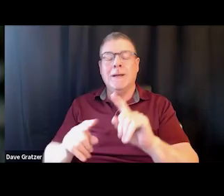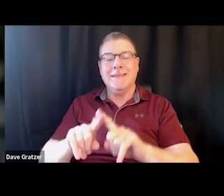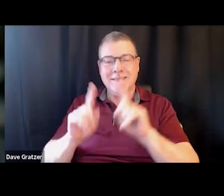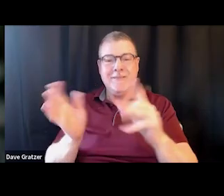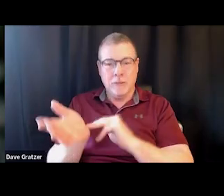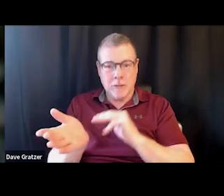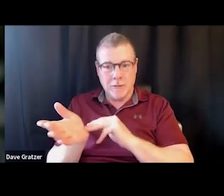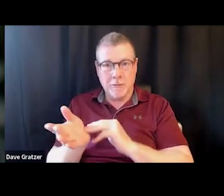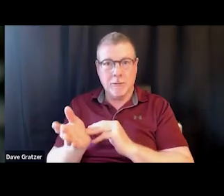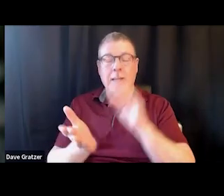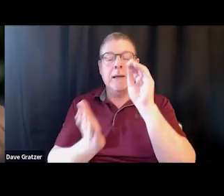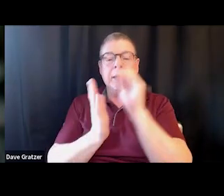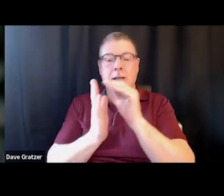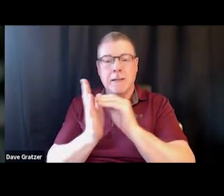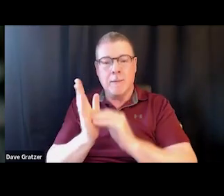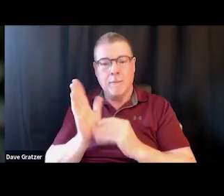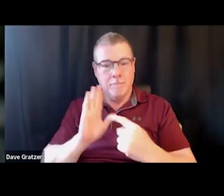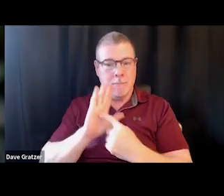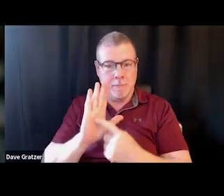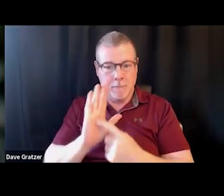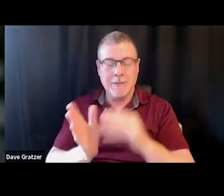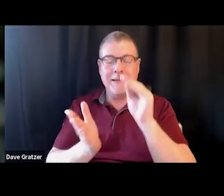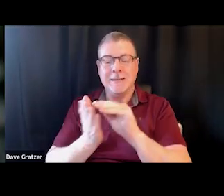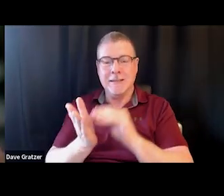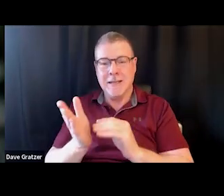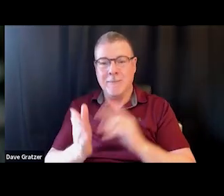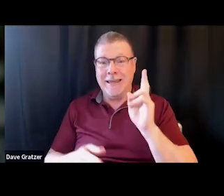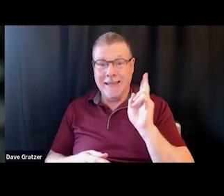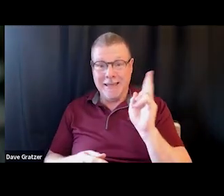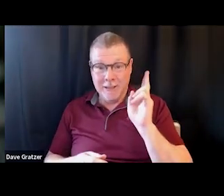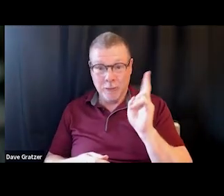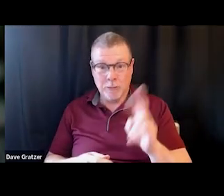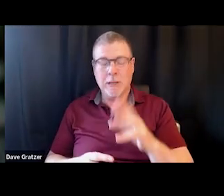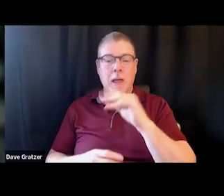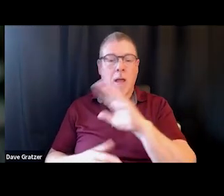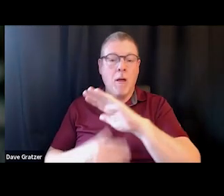Documenten esos síntomas, documenten la evaluación del historial de lesión cerebral, y otra información que obtengan.